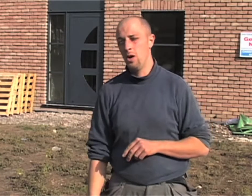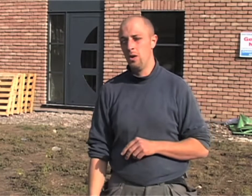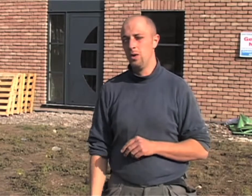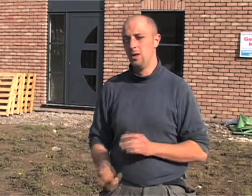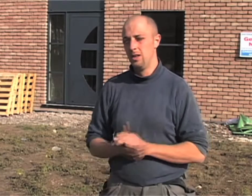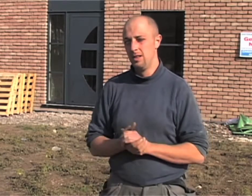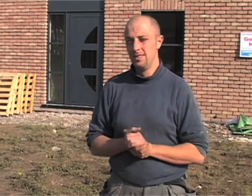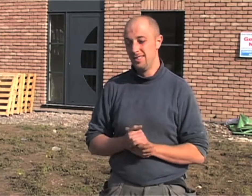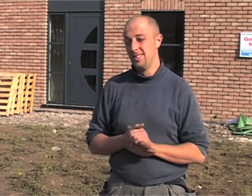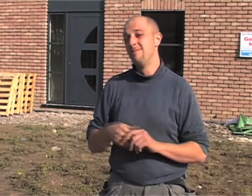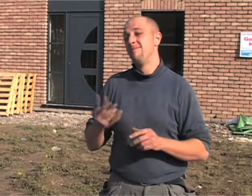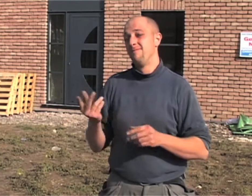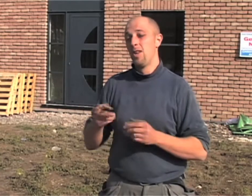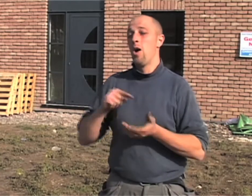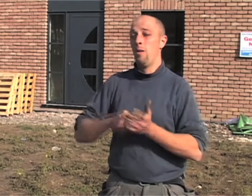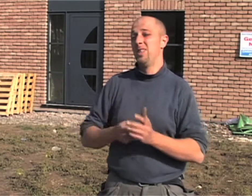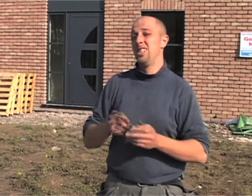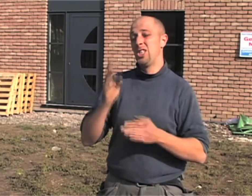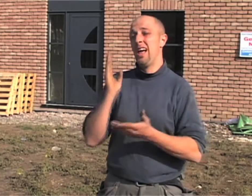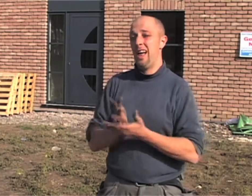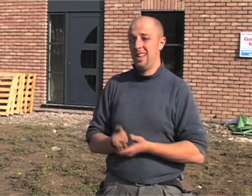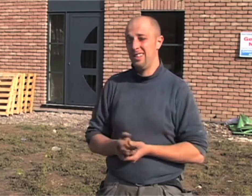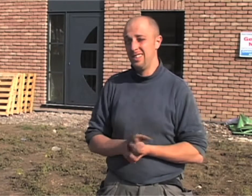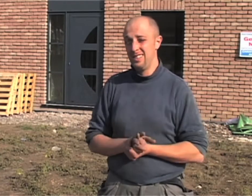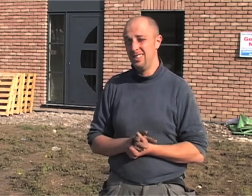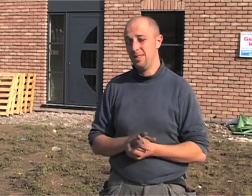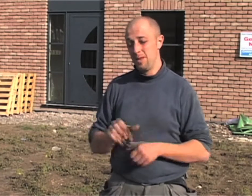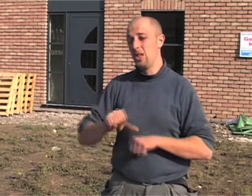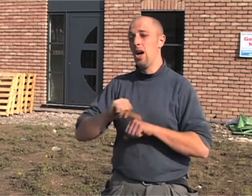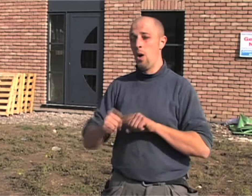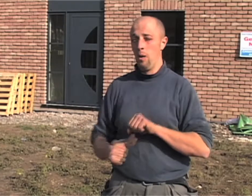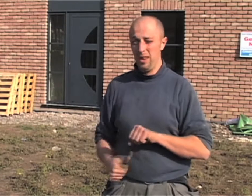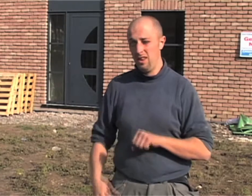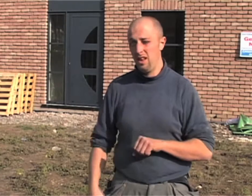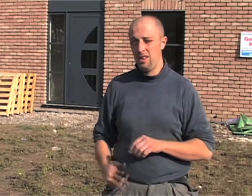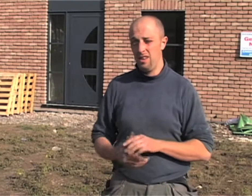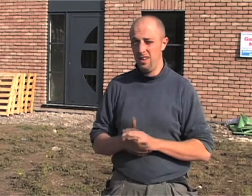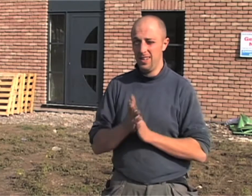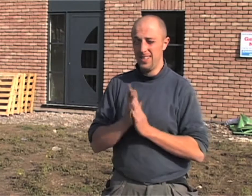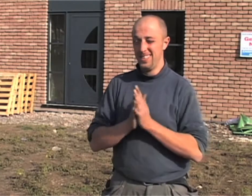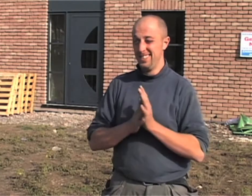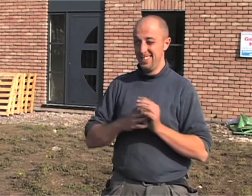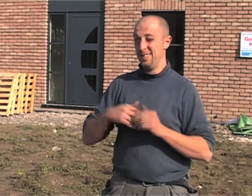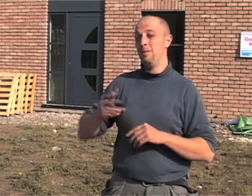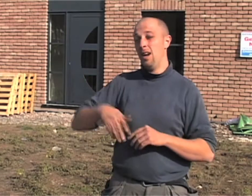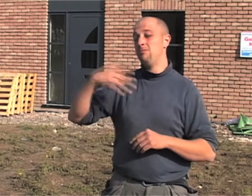et une opération, j'ai été obligé d'arrêter de travailler pendant 6 mois.